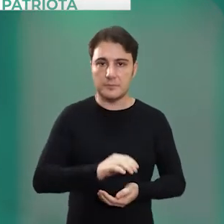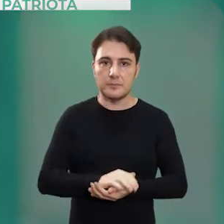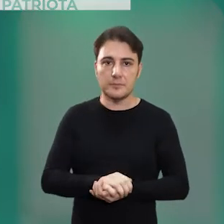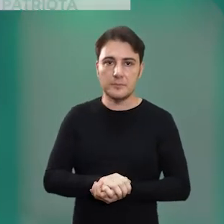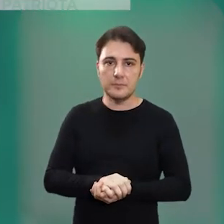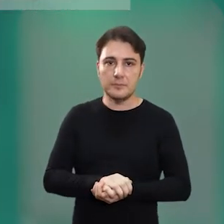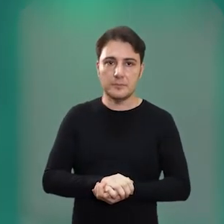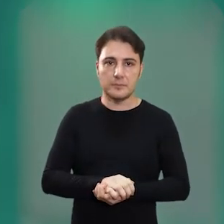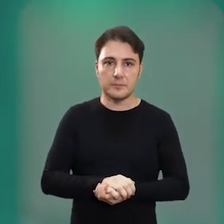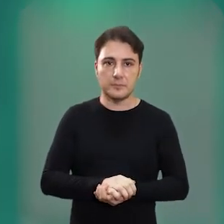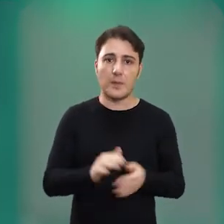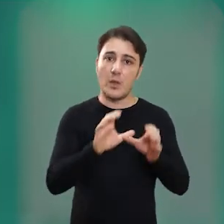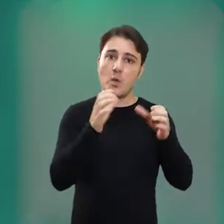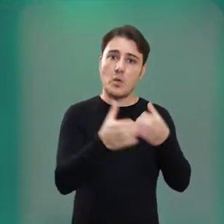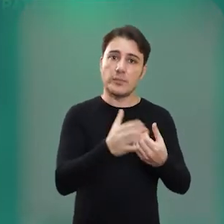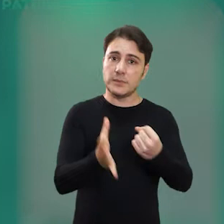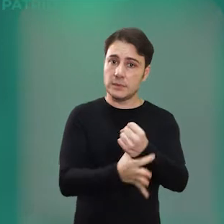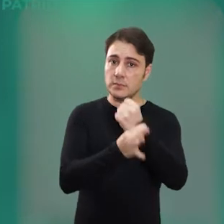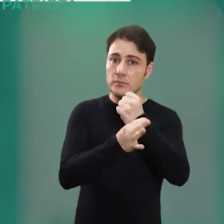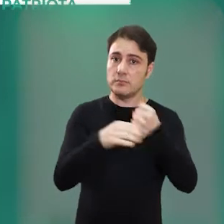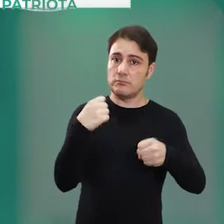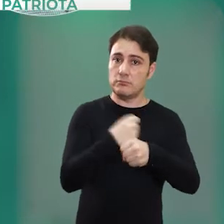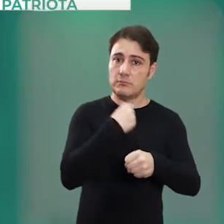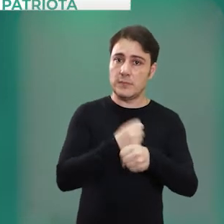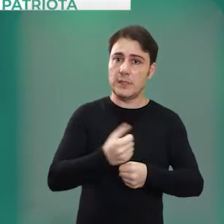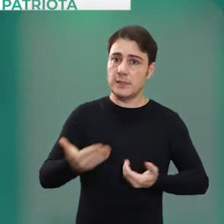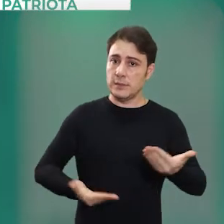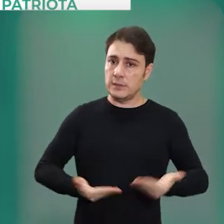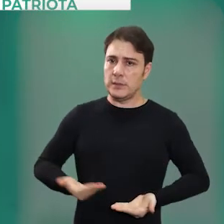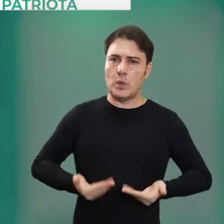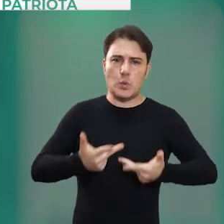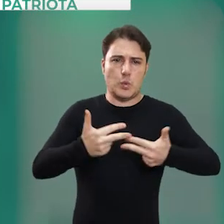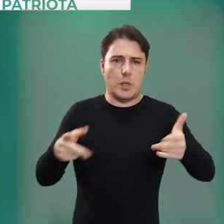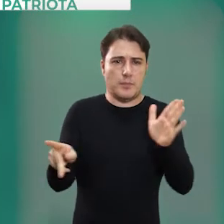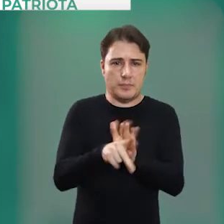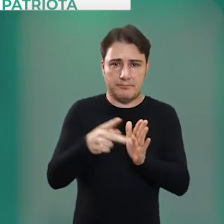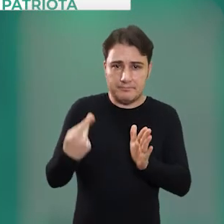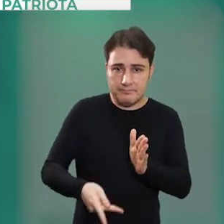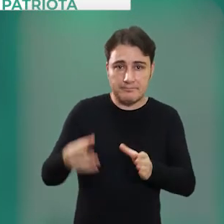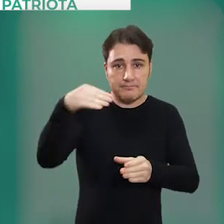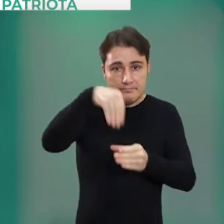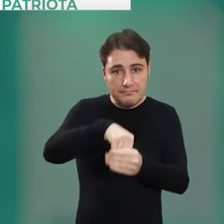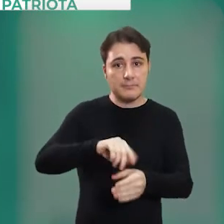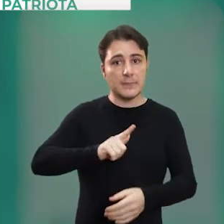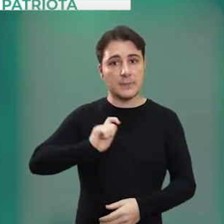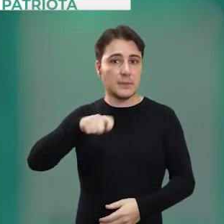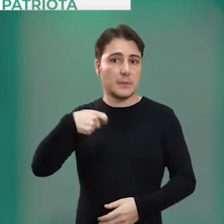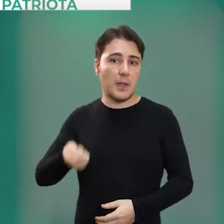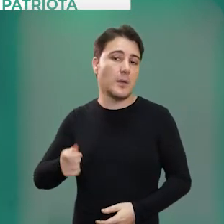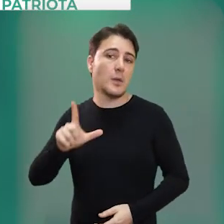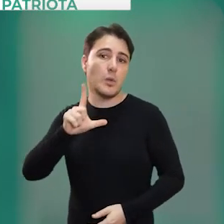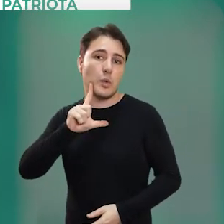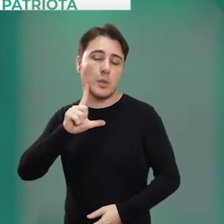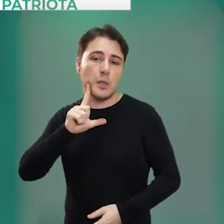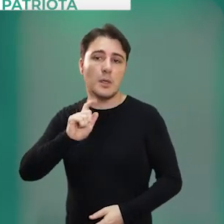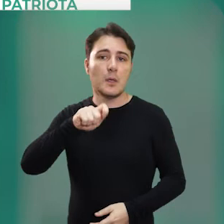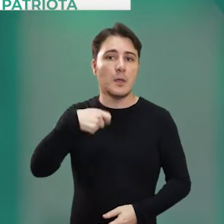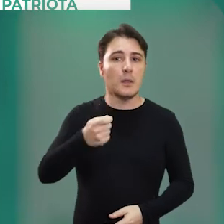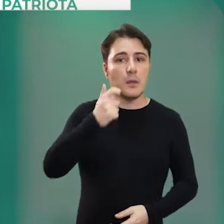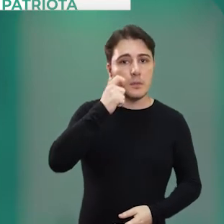Marcos Garrido. Já a comissão de obras, segurança, serviços e bens públicos será composta por Lucas